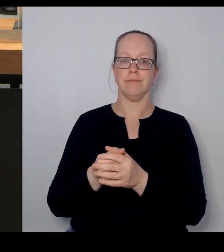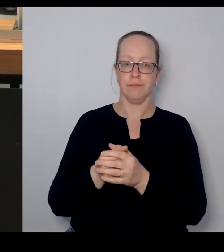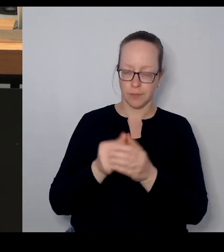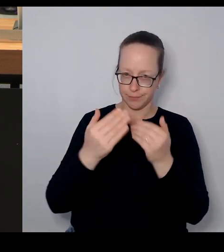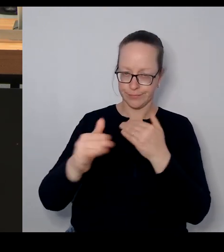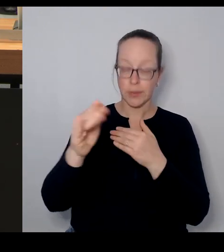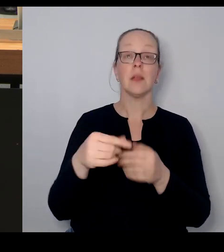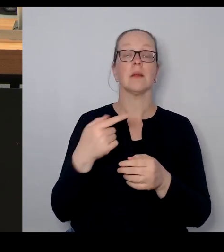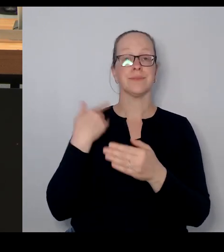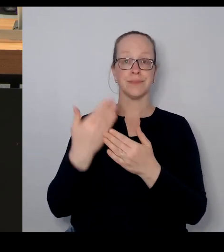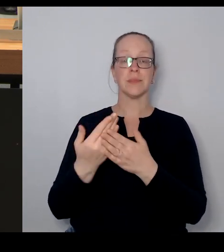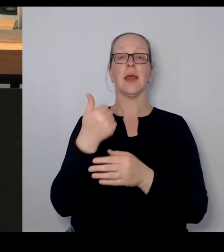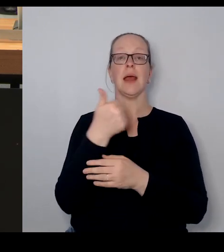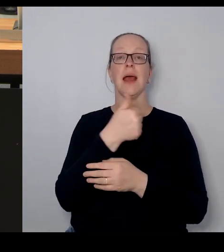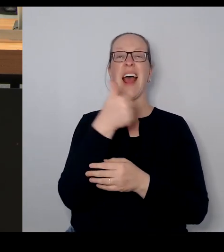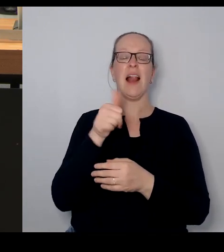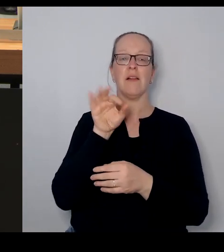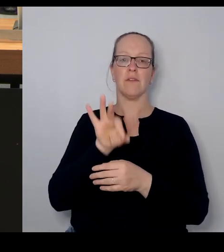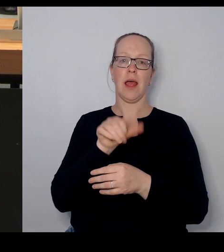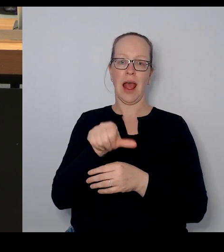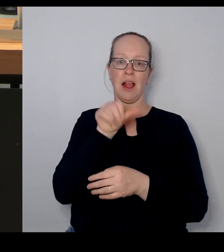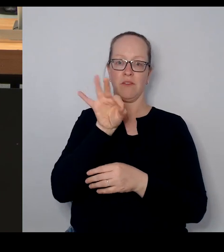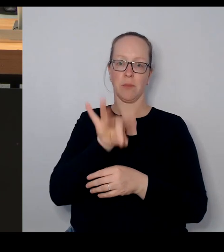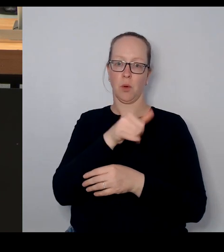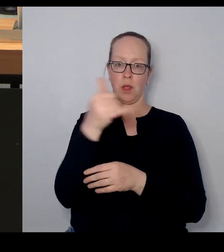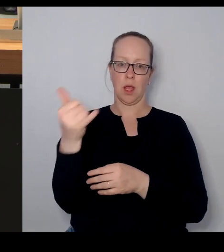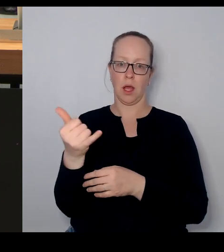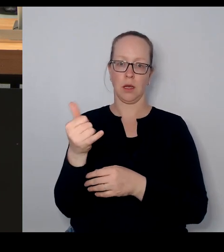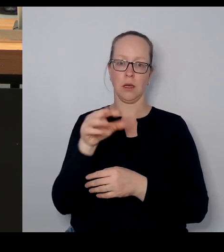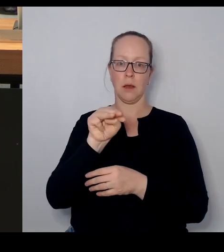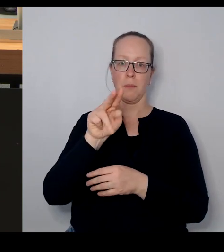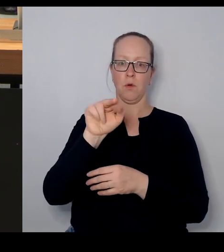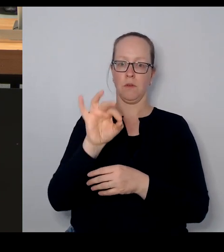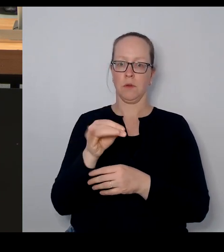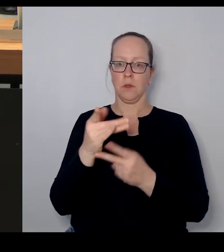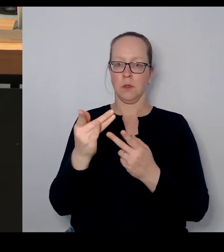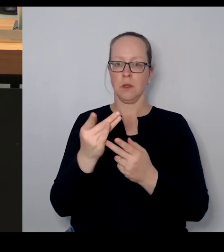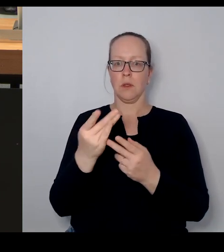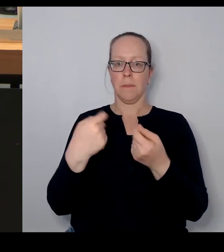In Planung sind, je nachdem welche Liste man da nimmt, 8 bis 10 zehn wären gut, weil wir brauchen das.